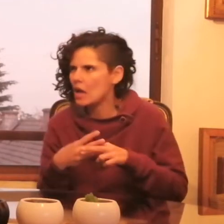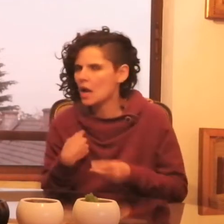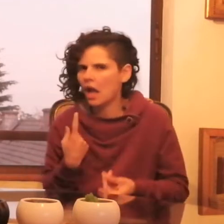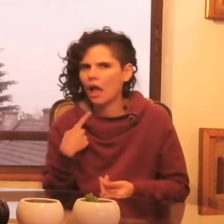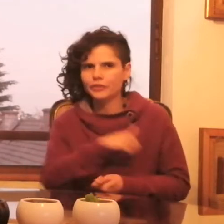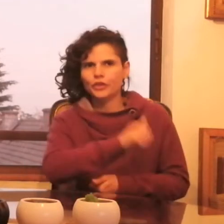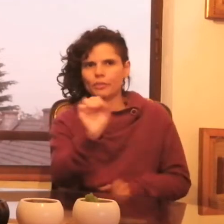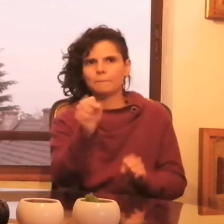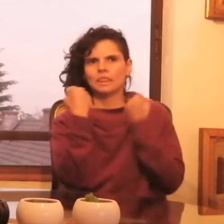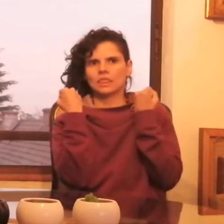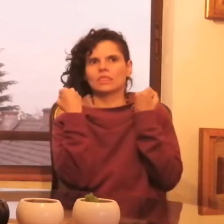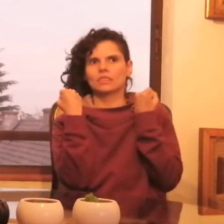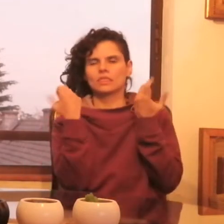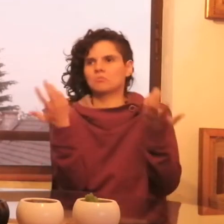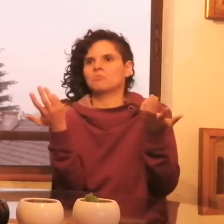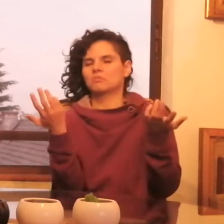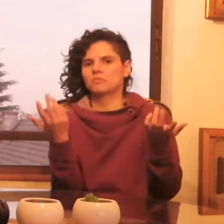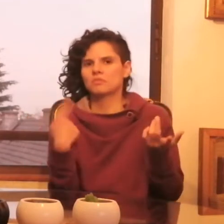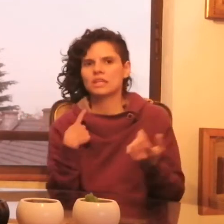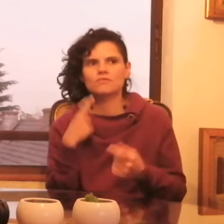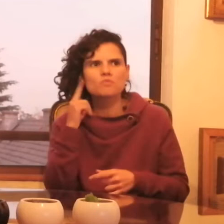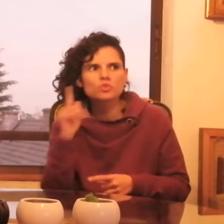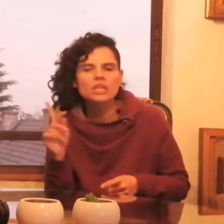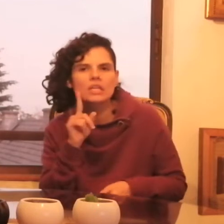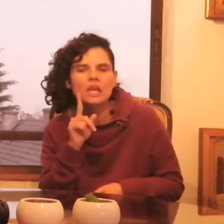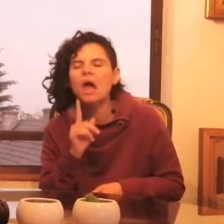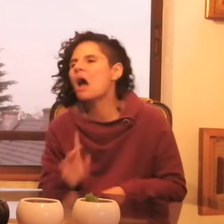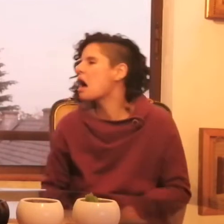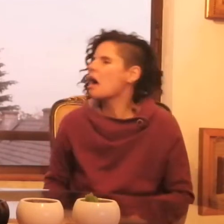o algo así? nadie lo va a escuchar - Sabes que nunca nunca pensé eso en ni una de las cosas